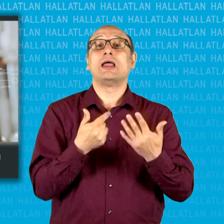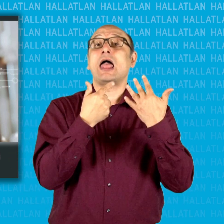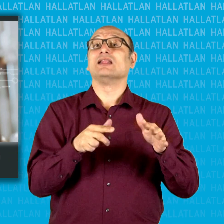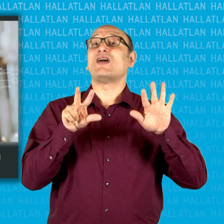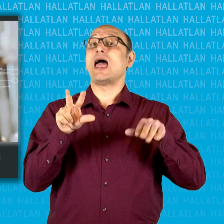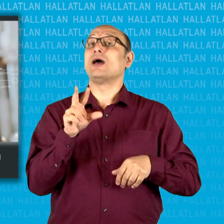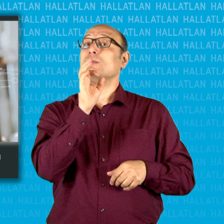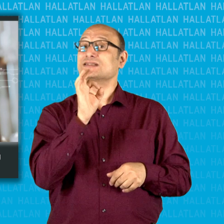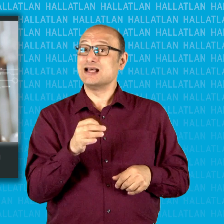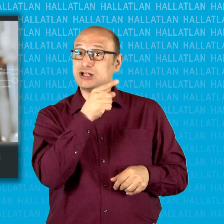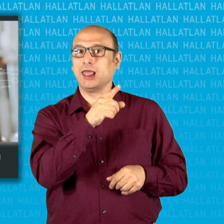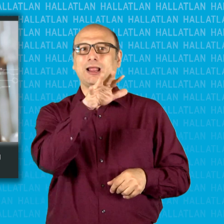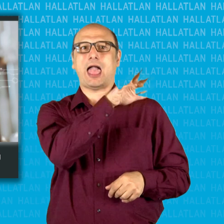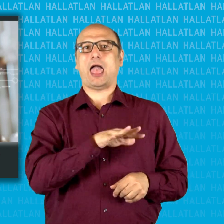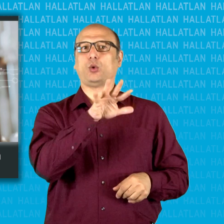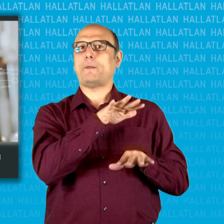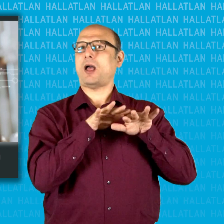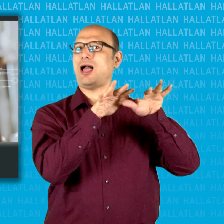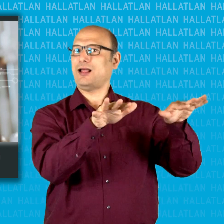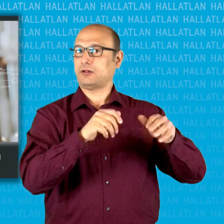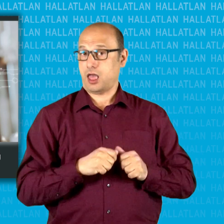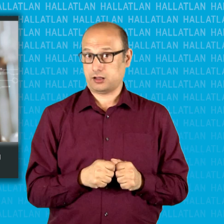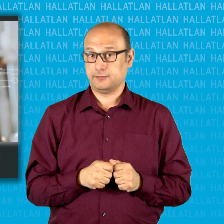szemben a 73%-os európai átlaggal.